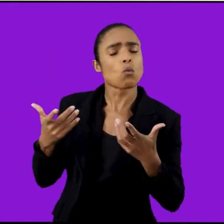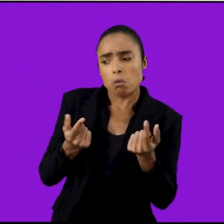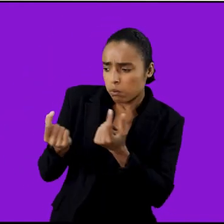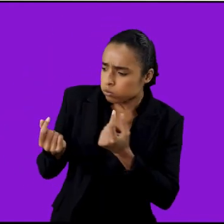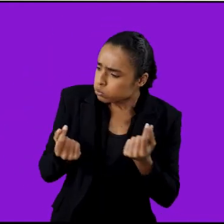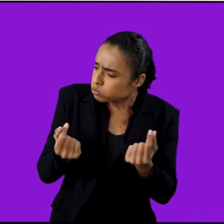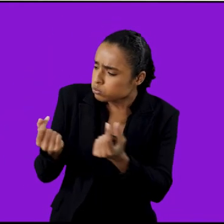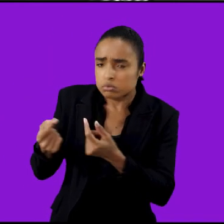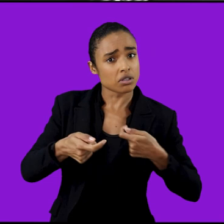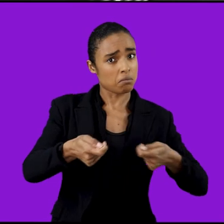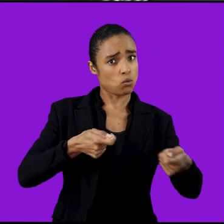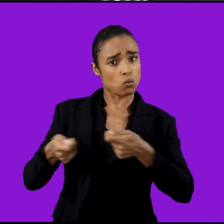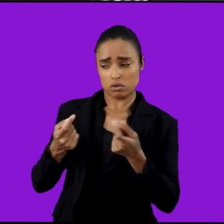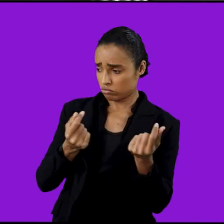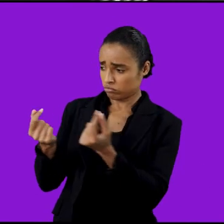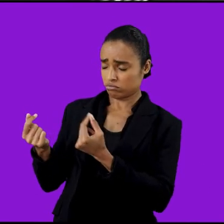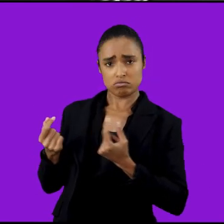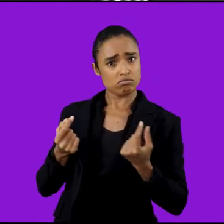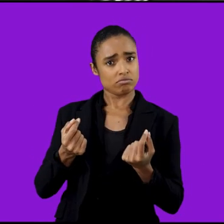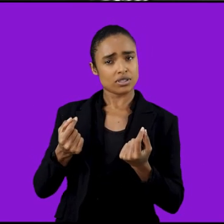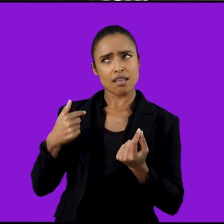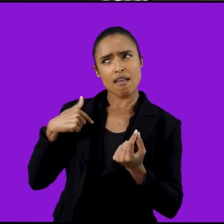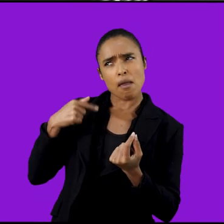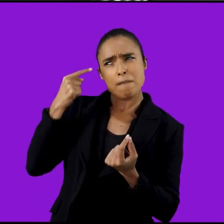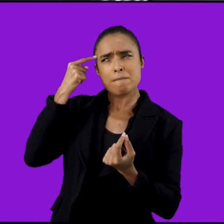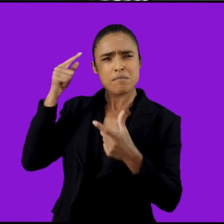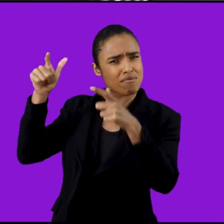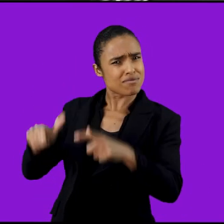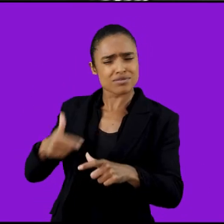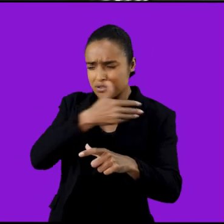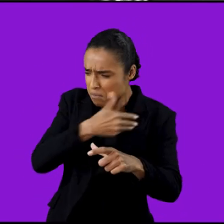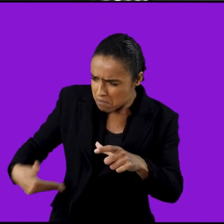o dinheiro, entendeu? Entender que espaço público não era tão